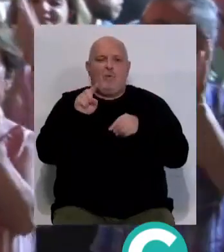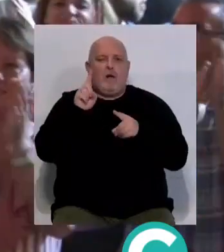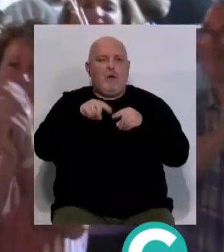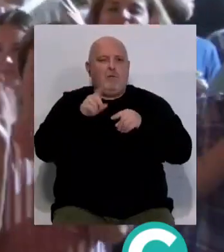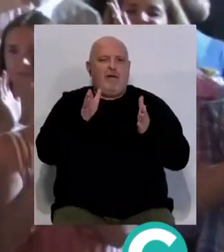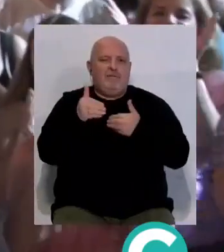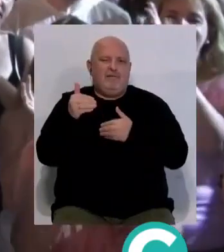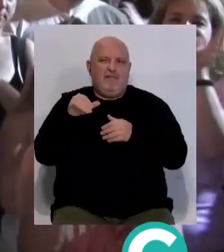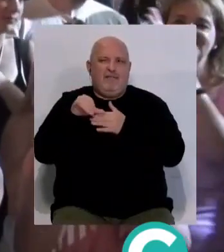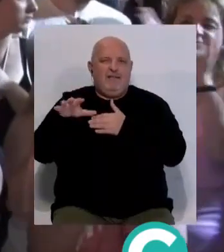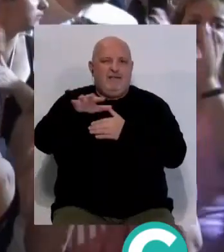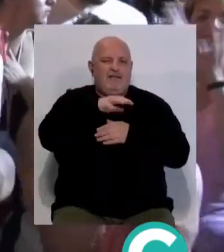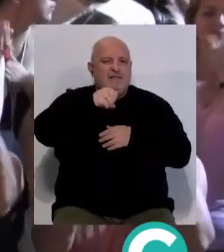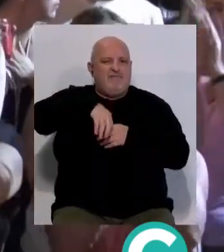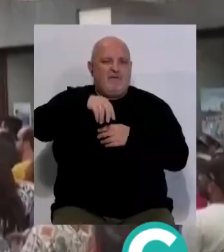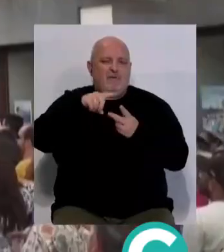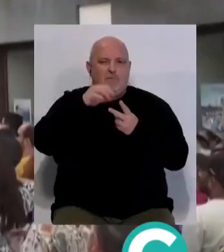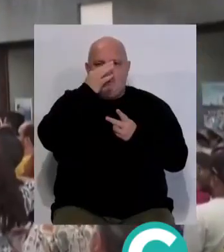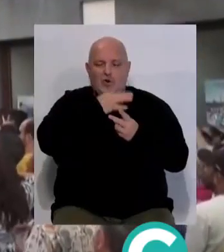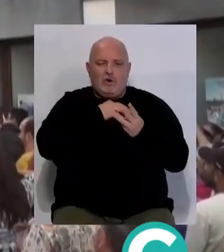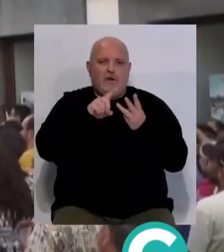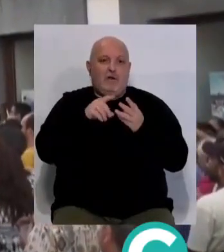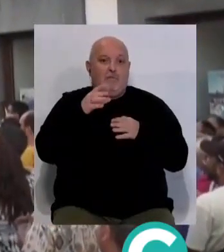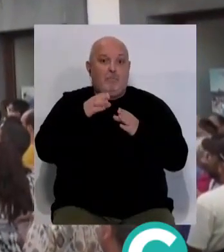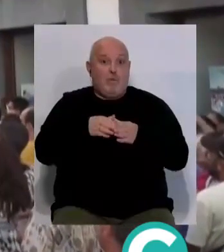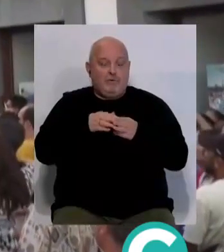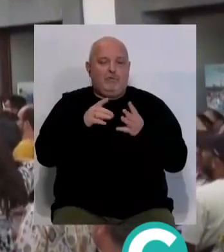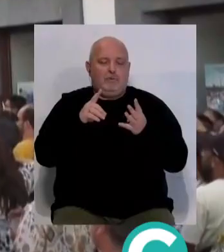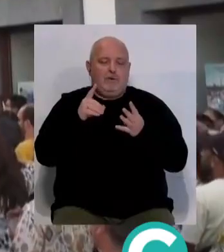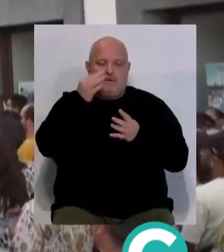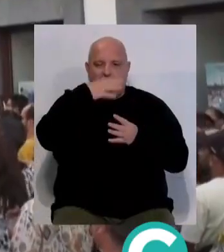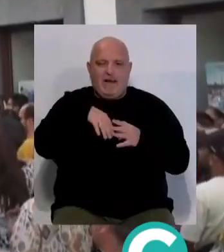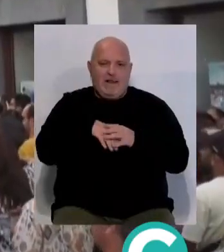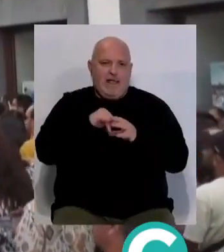poblaciones cercanas como San Fernando Puerto real el puerto de Santa María och chiclana para